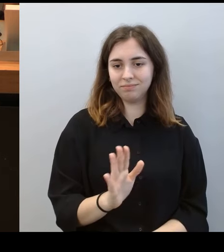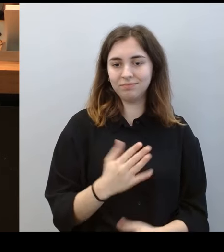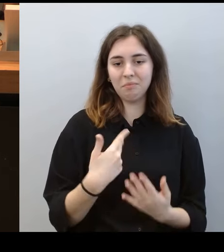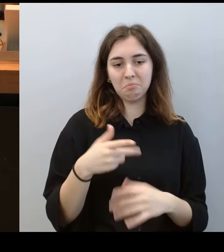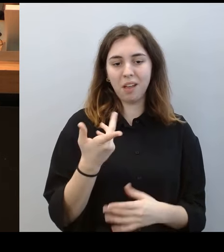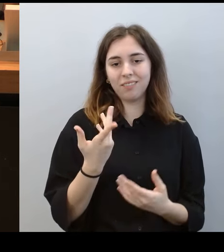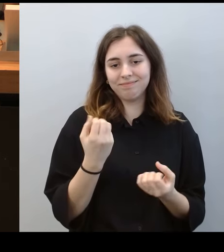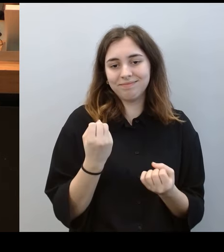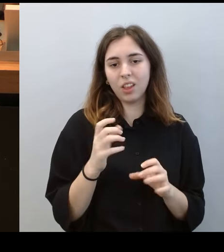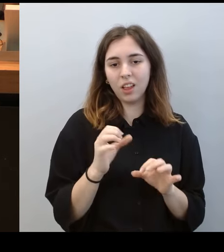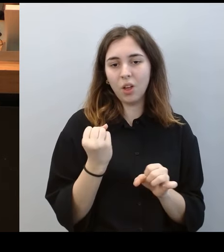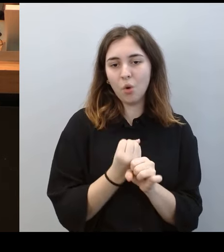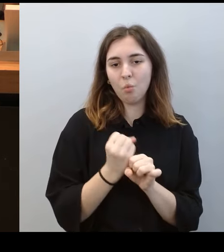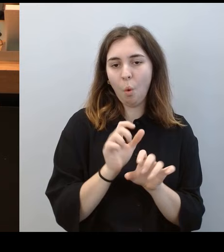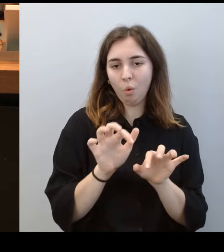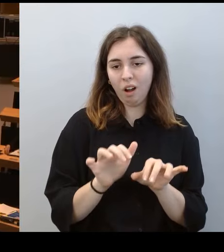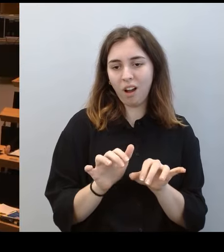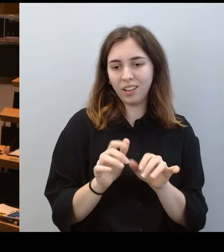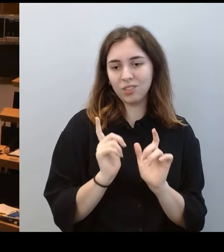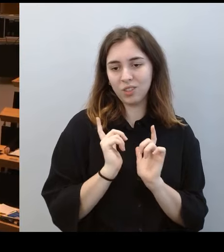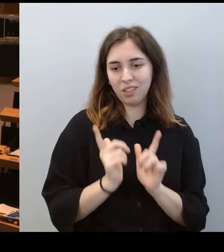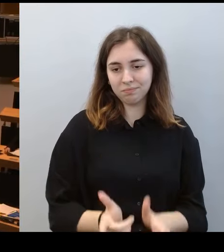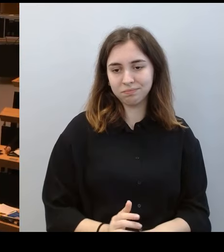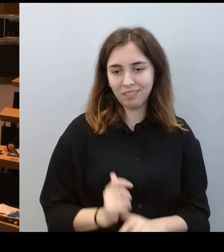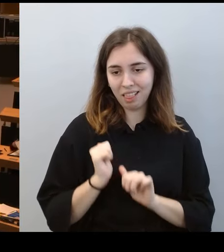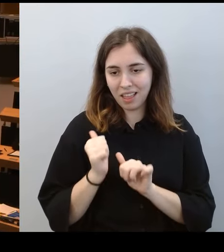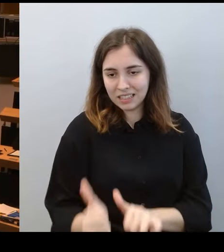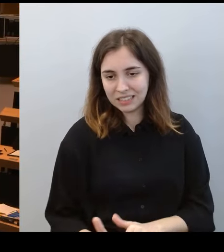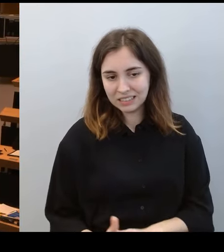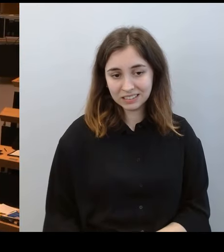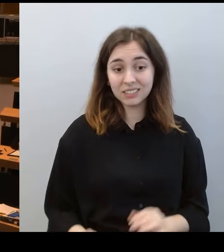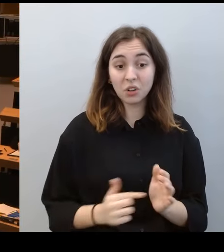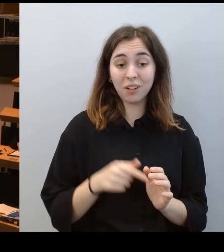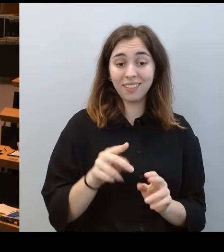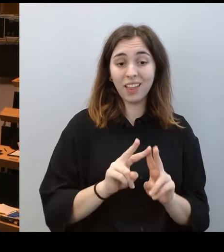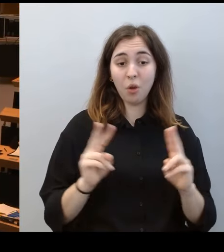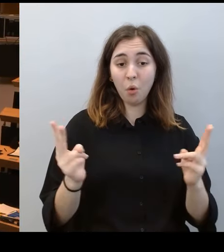weil mit der Umweltzone ein immenser bürokratischer Aufwand verbunden ist.